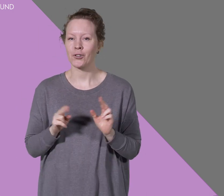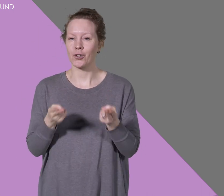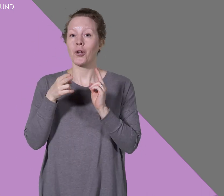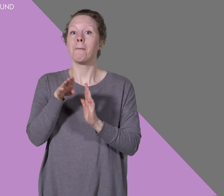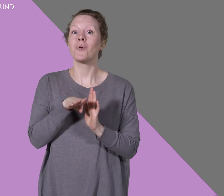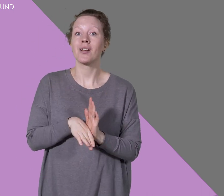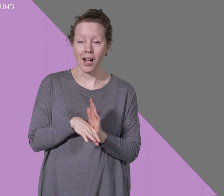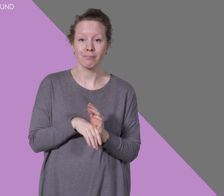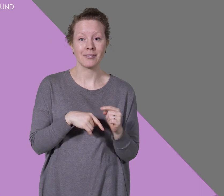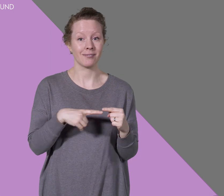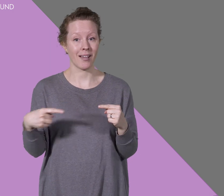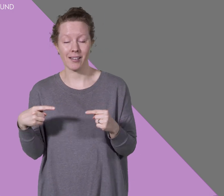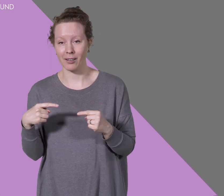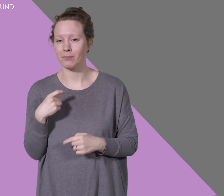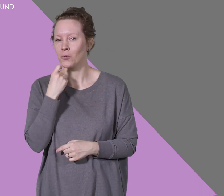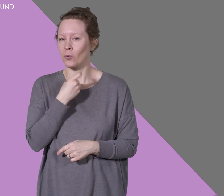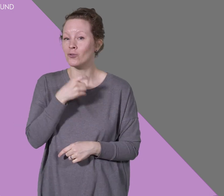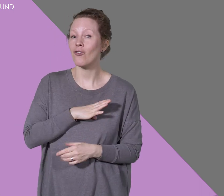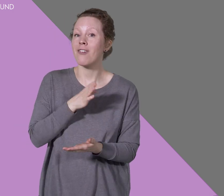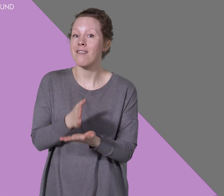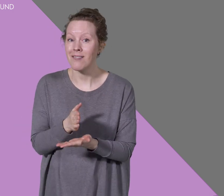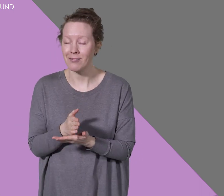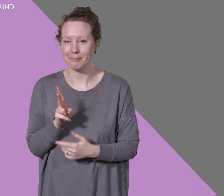I den nya programserien Kursilla on asiaa går -